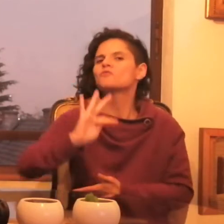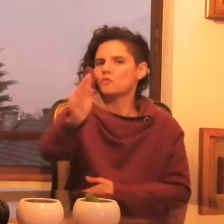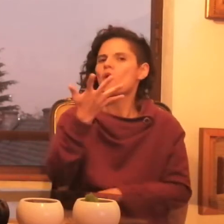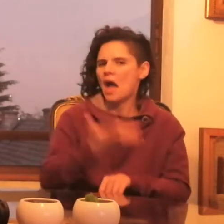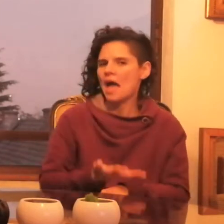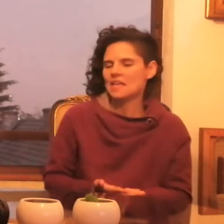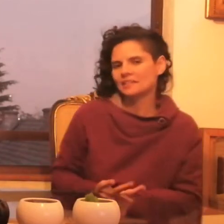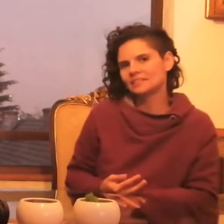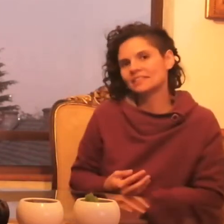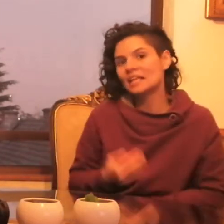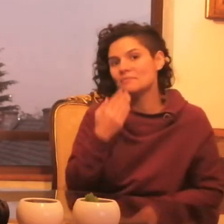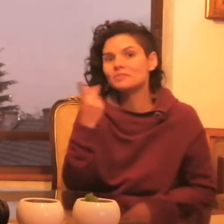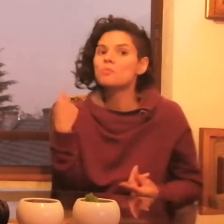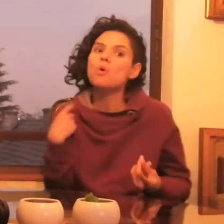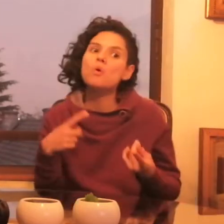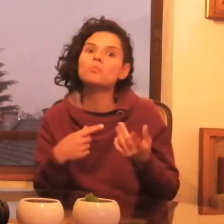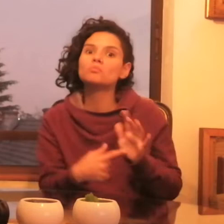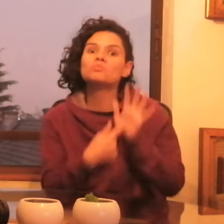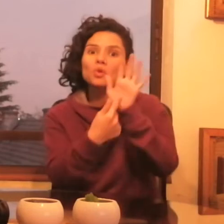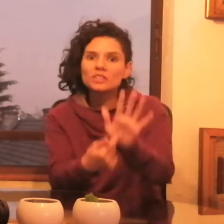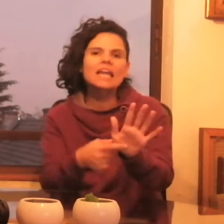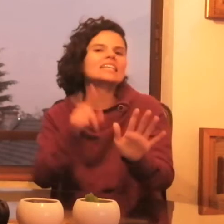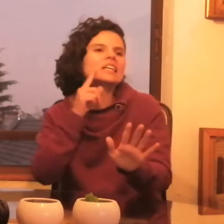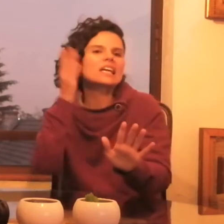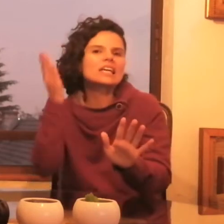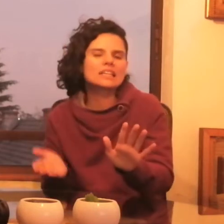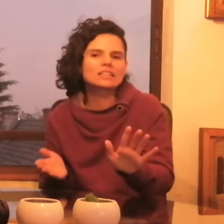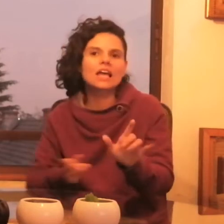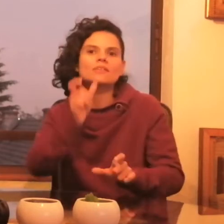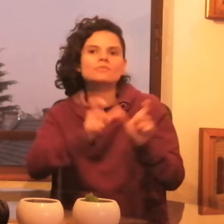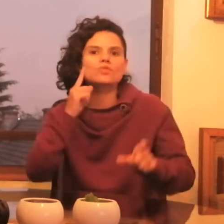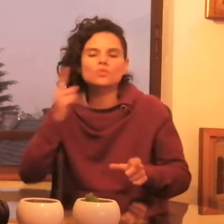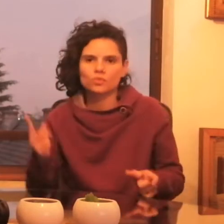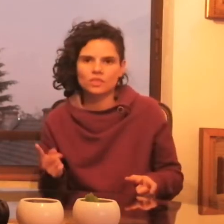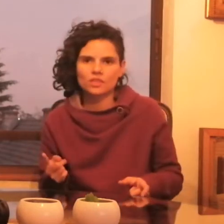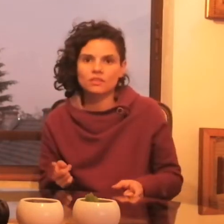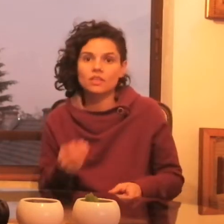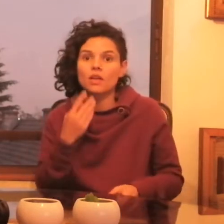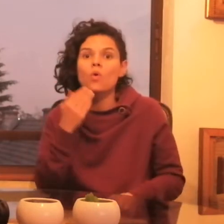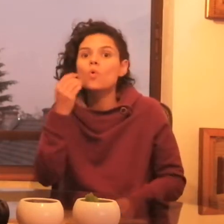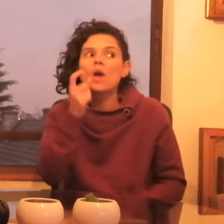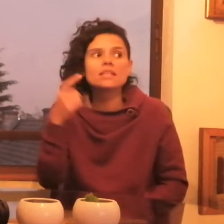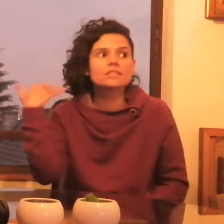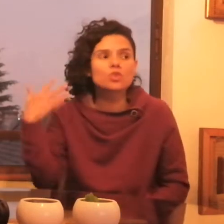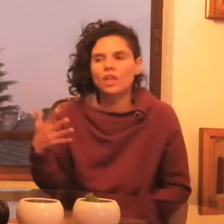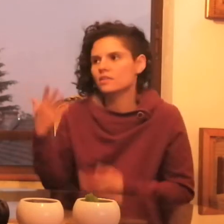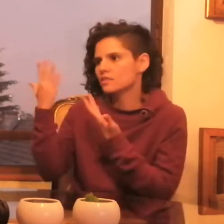forma también de darle a conocer a la gente que nos escuchan la importancia que tú tienes - awww que lindo voy a llorar -